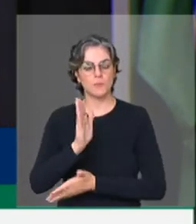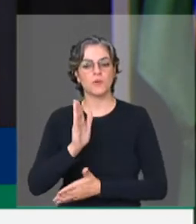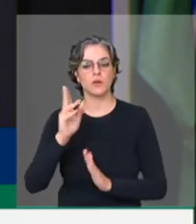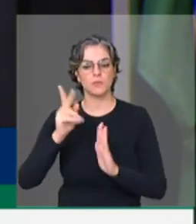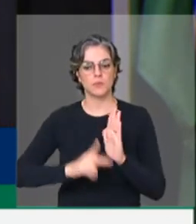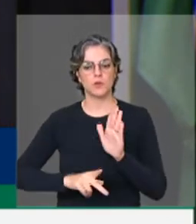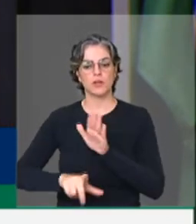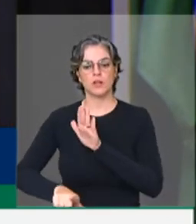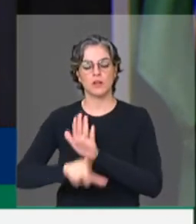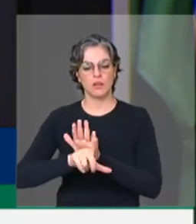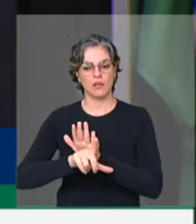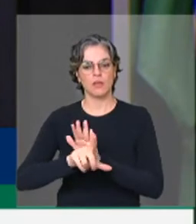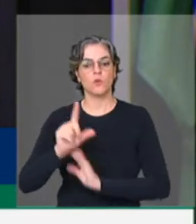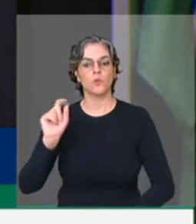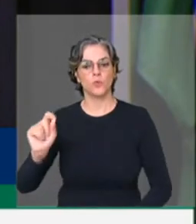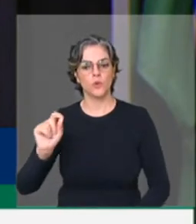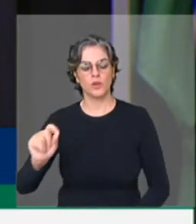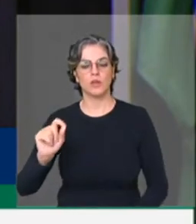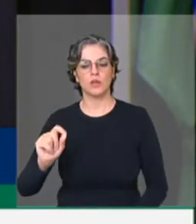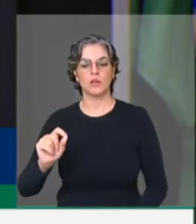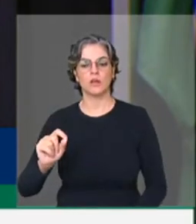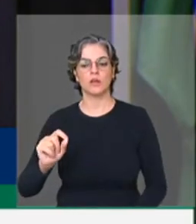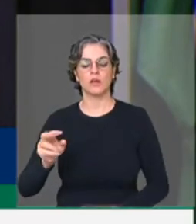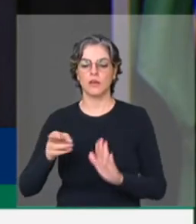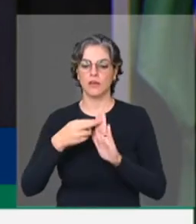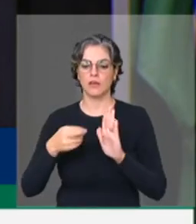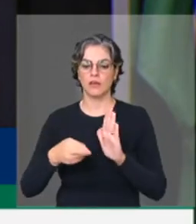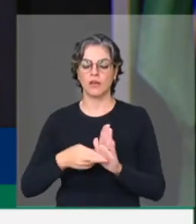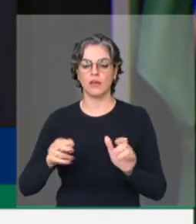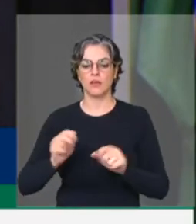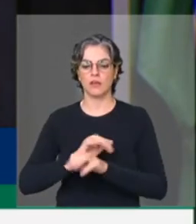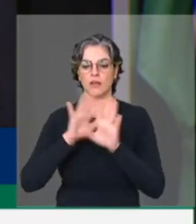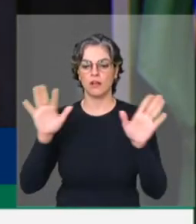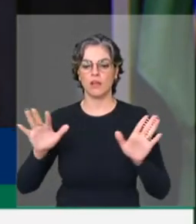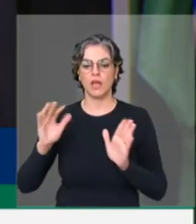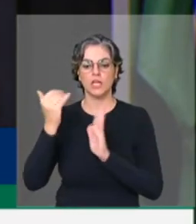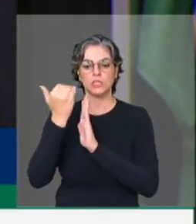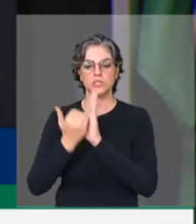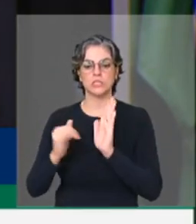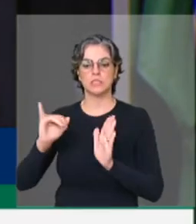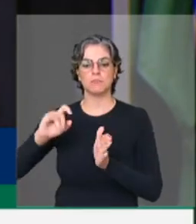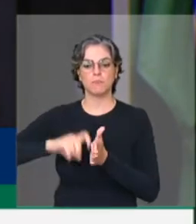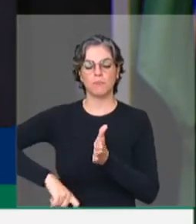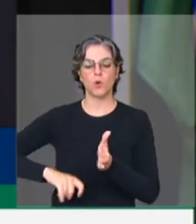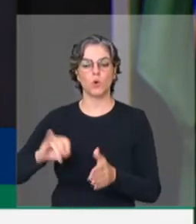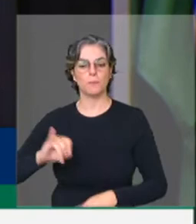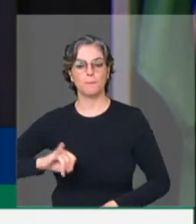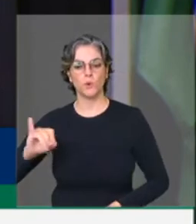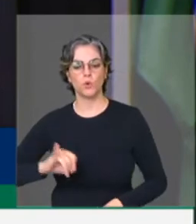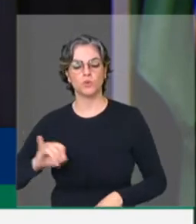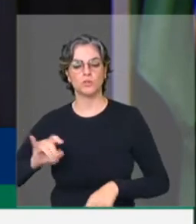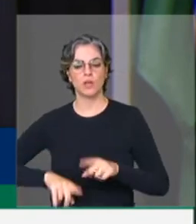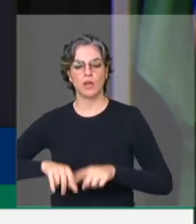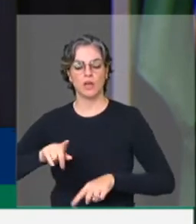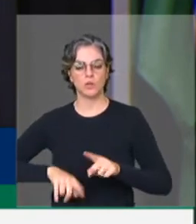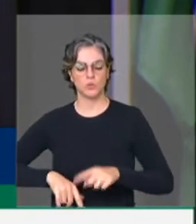URGÊNCIA E APROVAR O PROJETO DE LEI QUE TRATA DE REGRAS PARA REDUÇÃO DE IMPOSTO DE IMPORTAÇÃO. A REDUÇÃO DO IMPOSTO DE IMPORTAÇÃO ELA